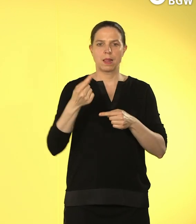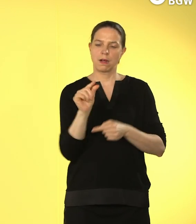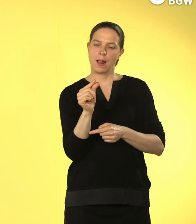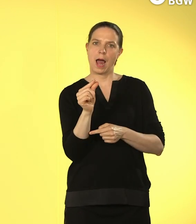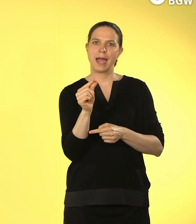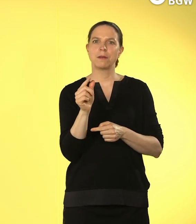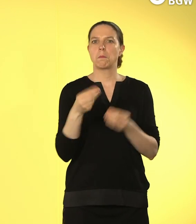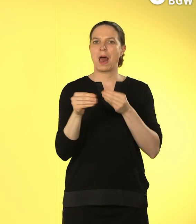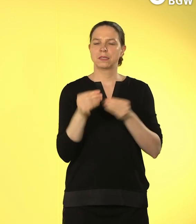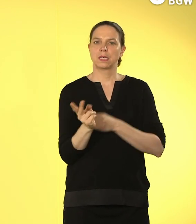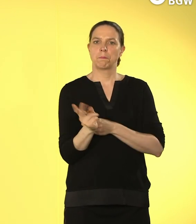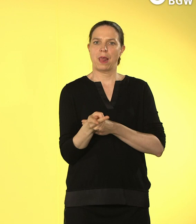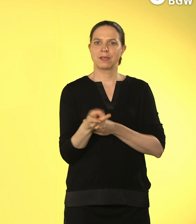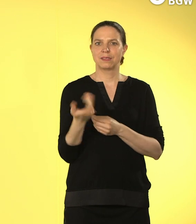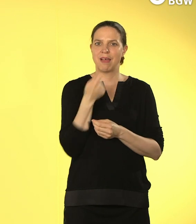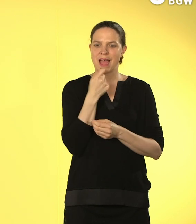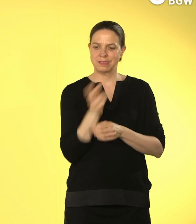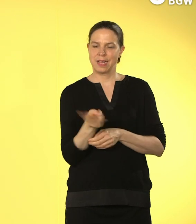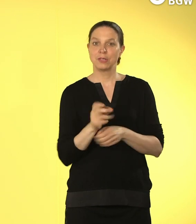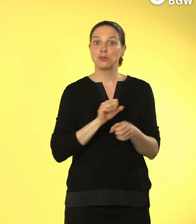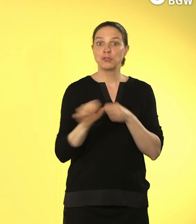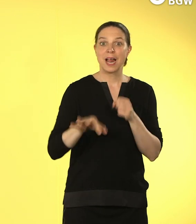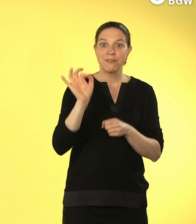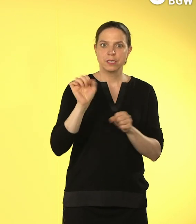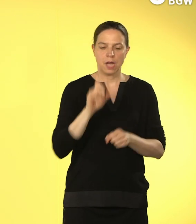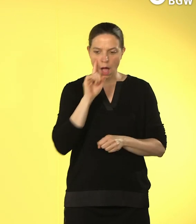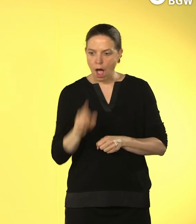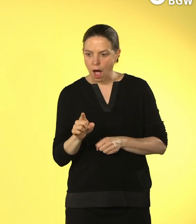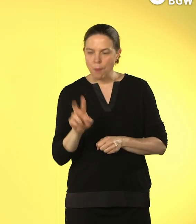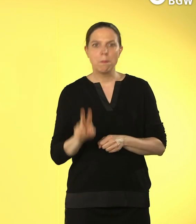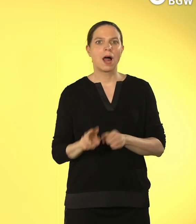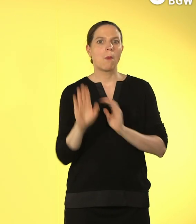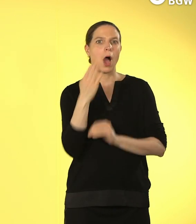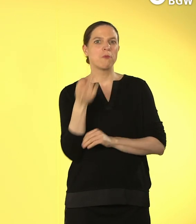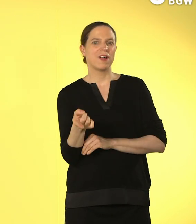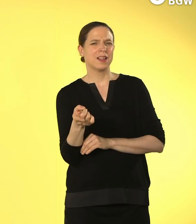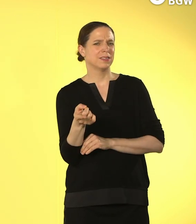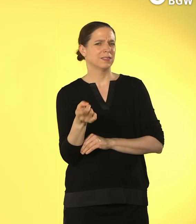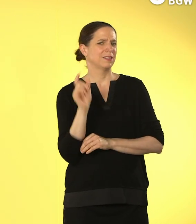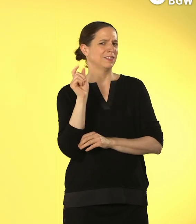in dem Lebensmittel verloren geht, dass man das schnell wiederfindet. Weil blaue Lebensmittel haben wir selten.